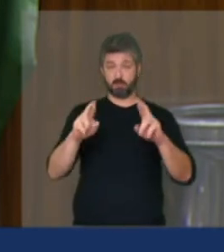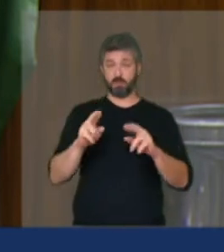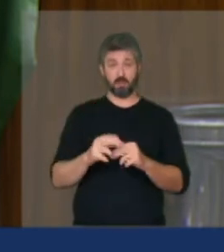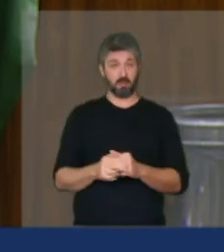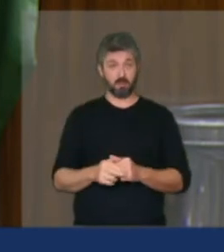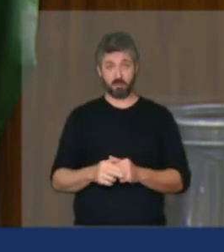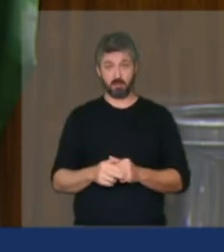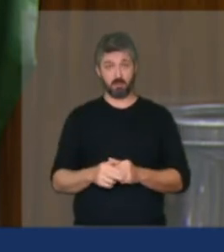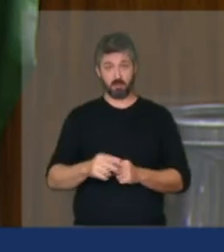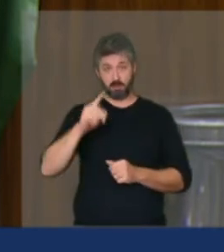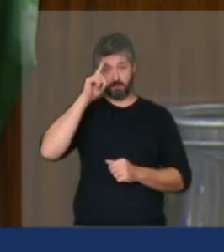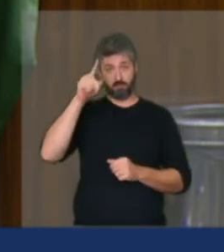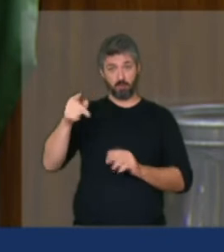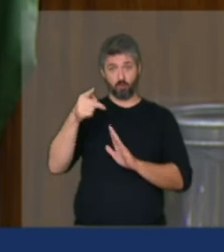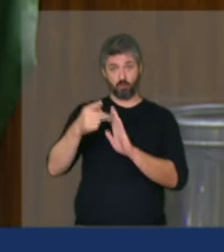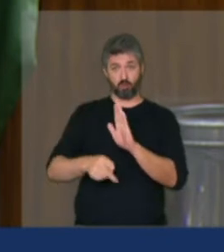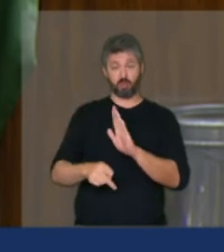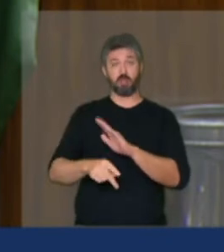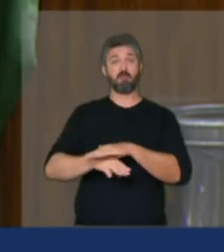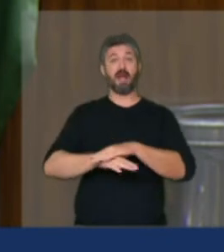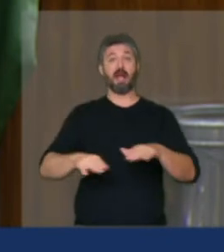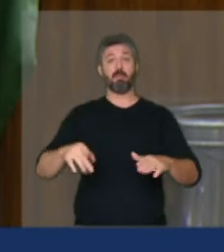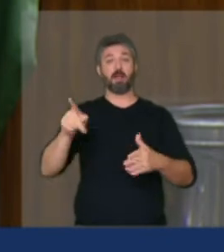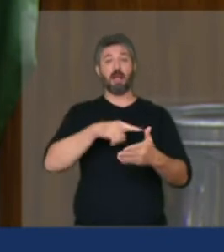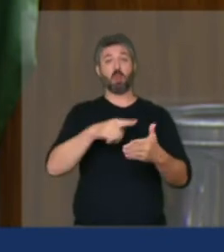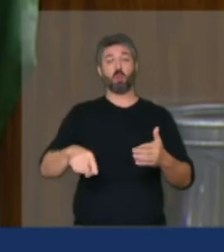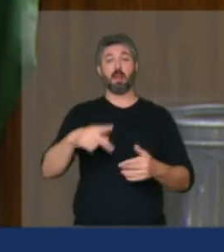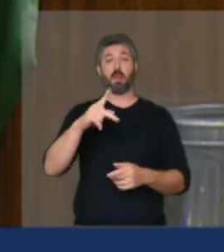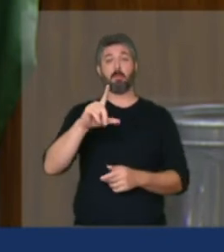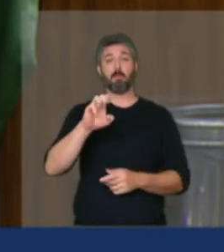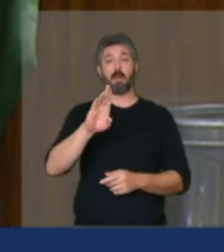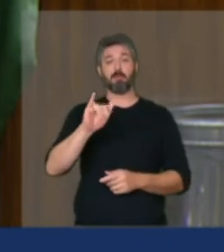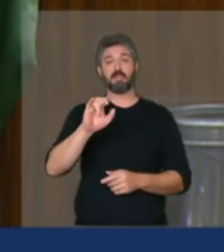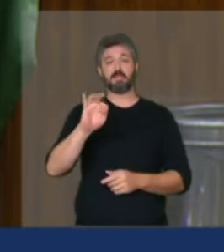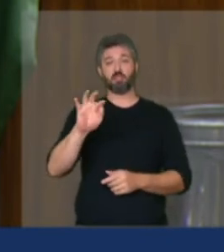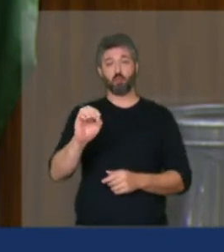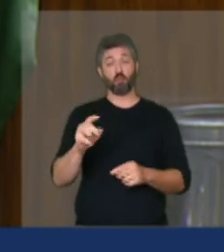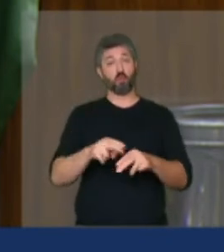PARA ACABAR COM O PLEBISCITO. E É POR ISSO QUE EU ESTOU AQUI FAZENDO ESSA DENÚNCIA